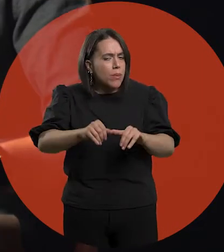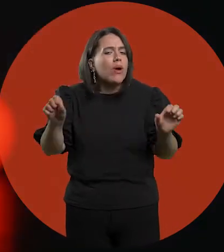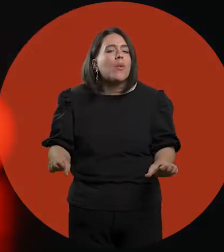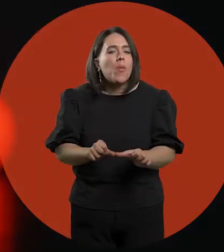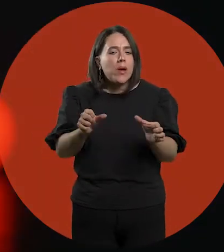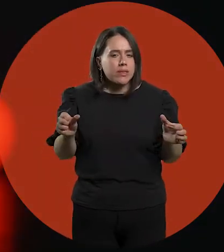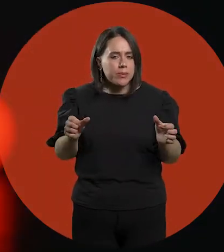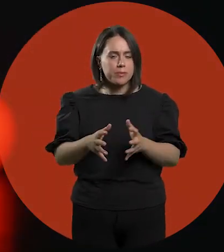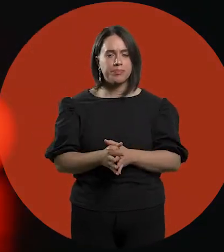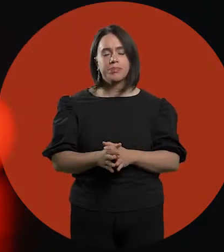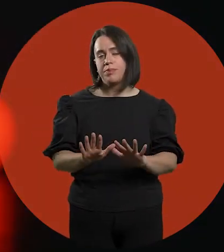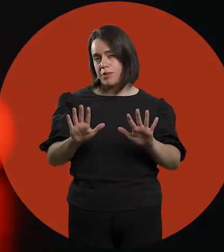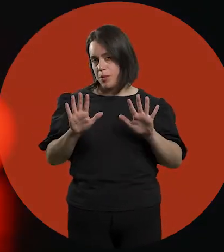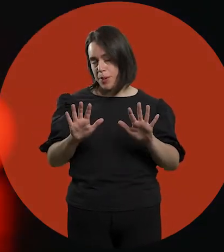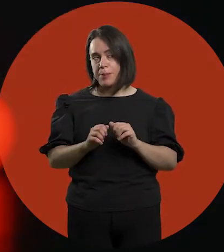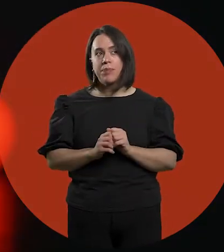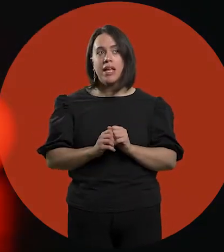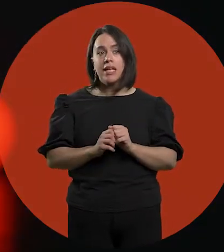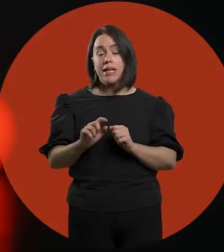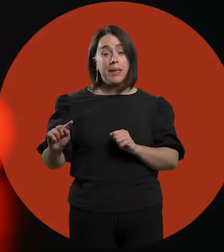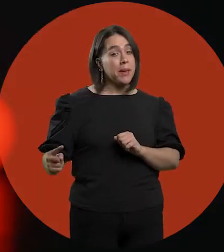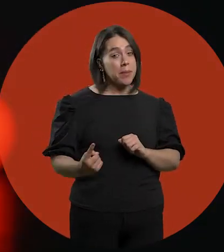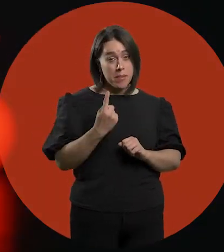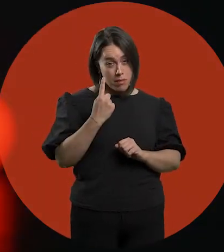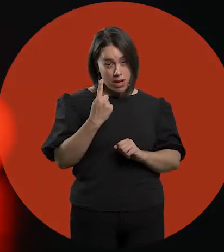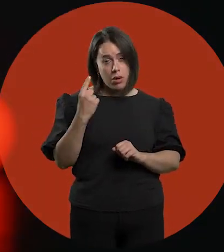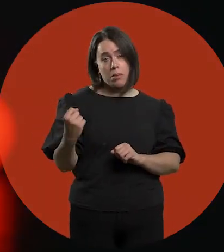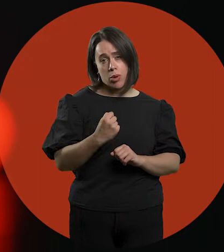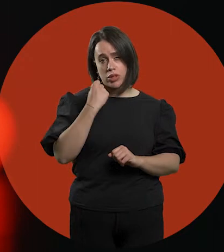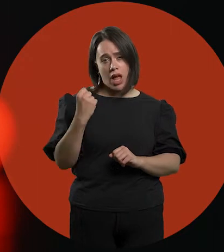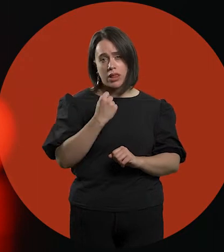Bueno, empezando con que no sea la clásica: